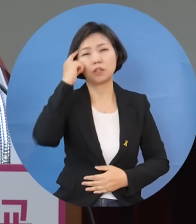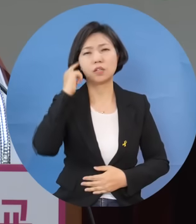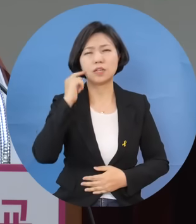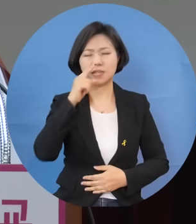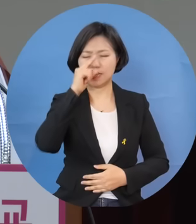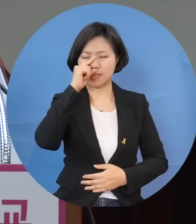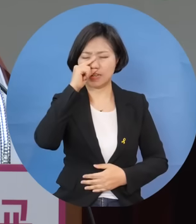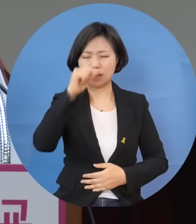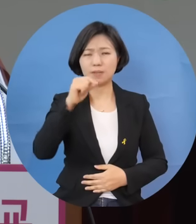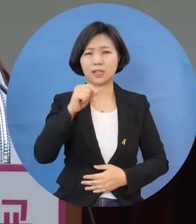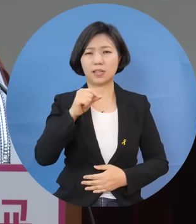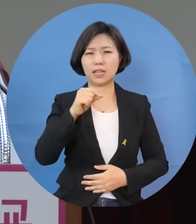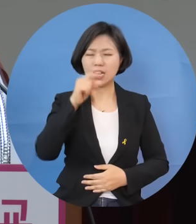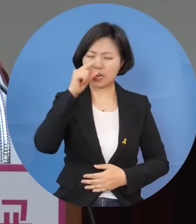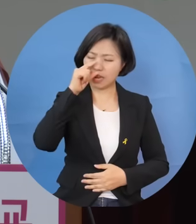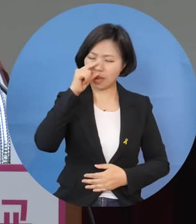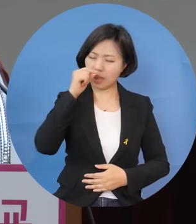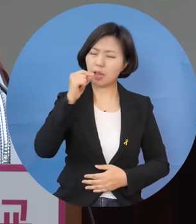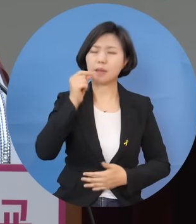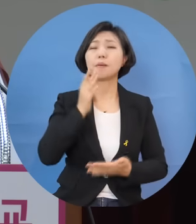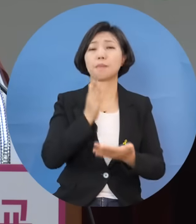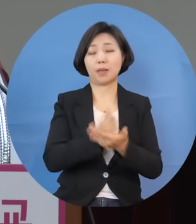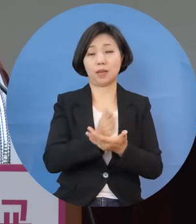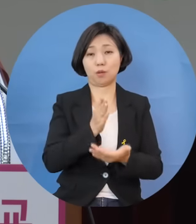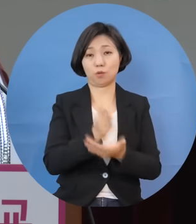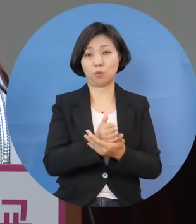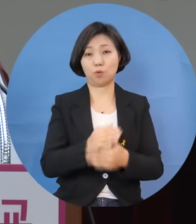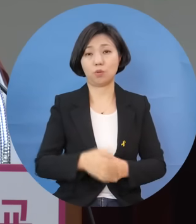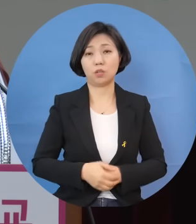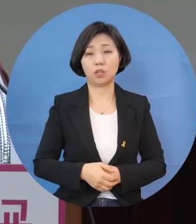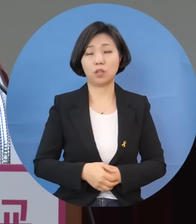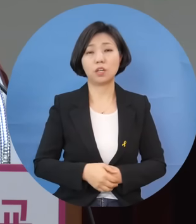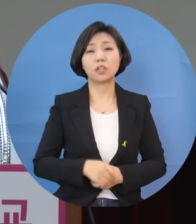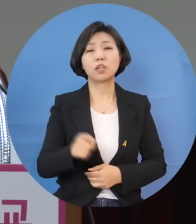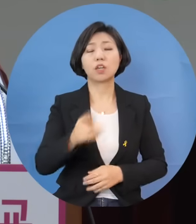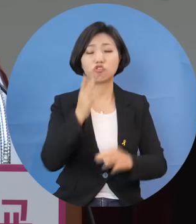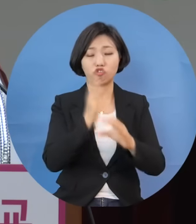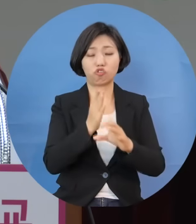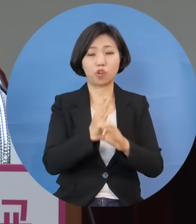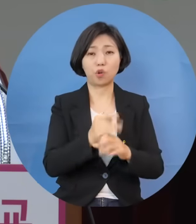과민하지도 말아야 된다. 이게 바로 '중도'예요. 이것도 아니고, 저것도 아니고...